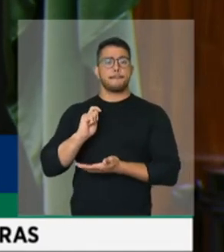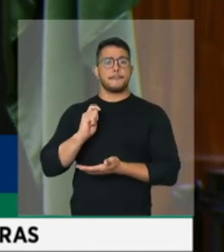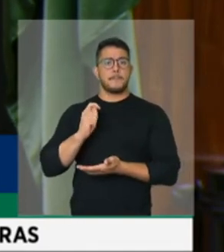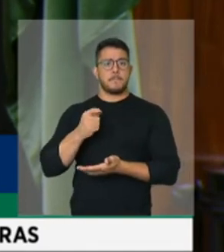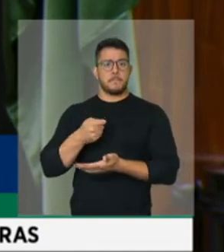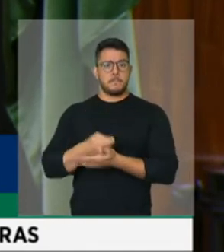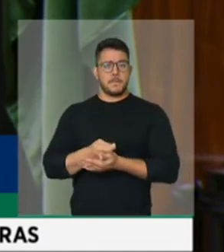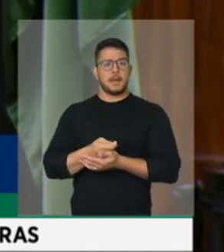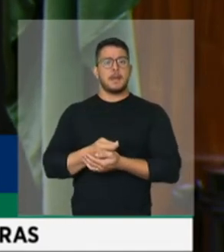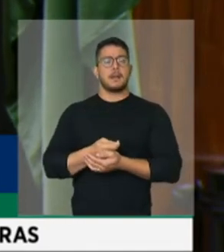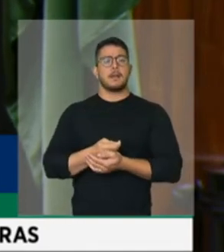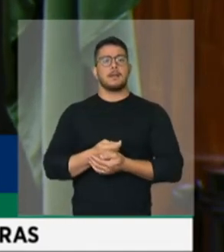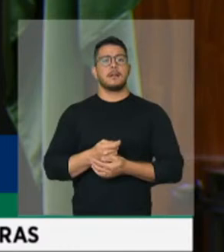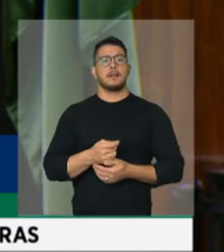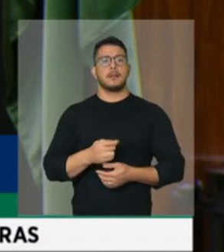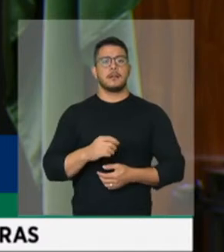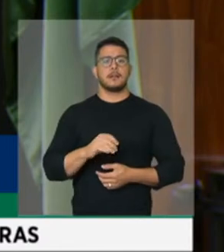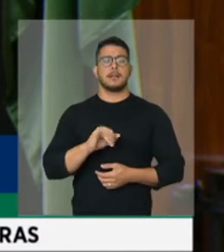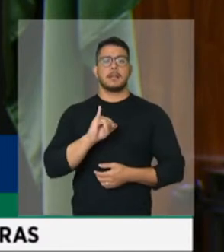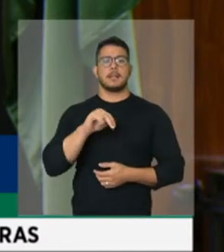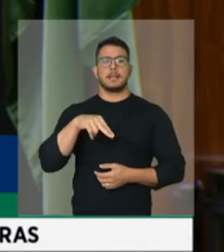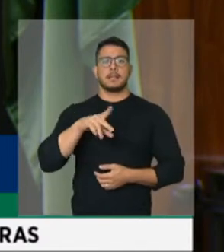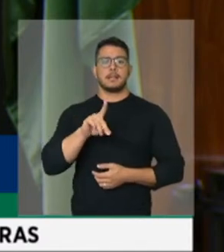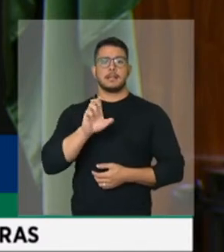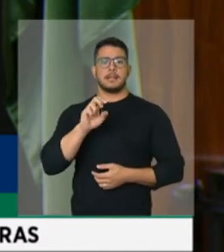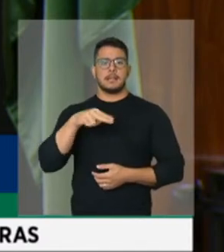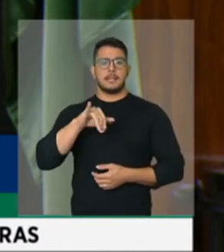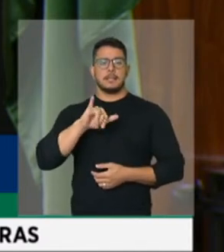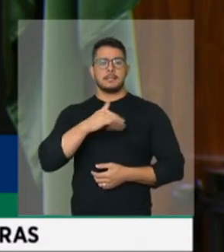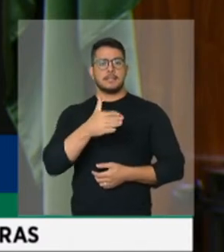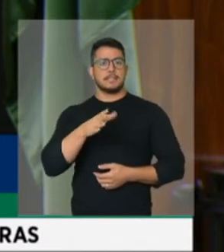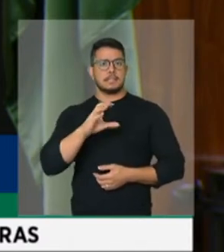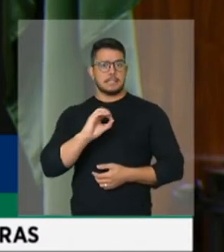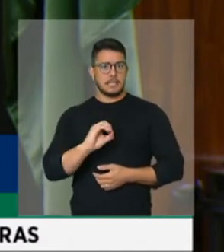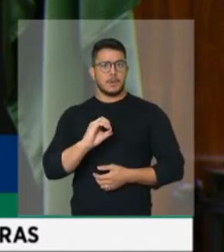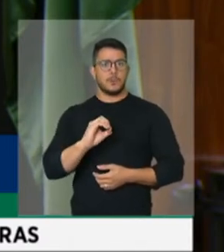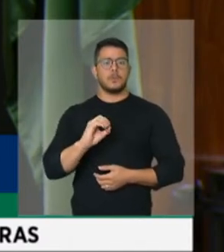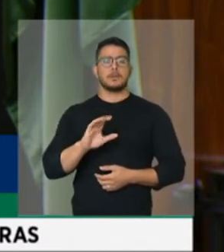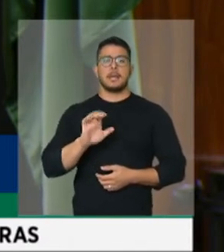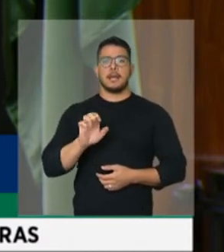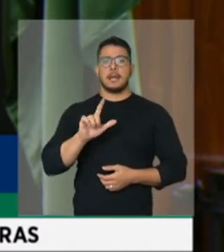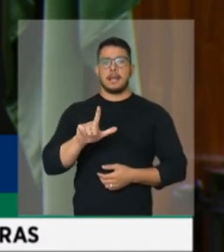MEDIDA PROVISÓRIA QUE O RESSARCIMENTO, A INDENIZAÇÃO A PETROBRAS 45 BILHÕES DA UNIÃO QUE O SENHOR COLOCOU